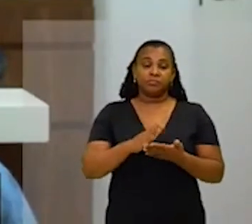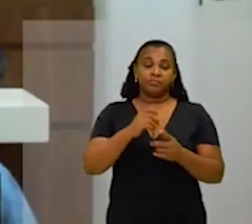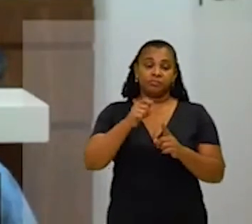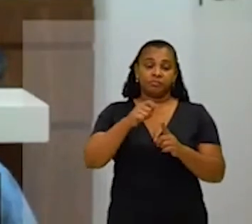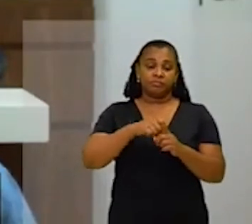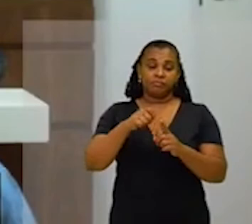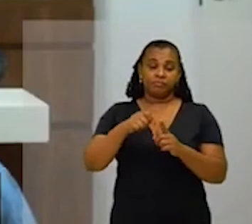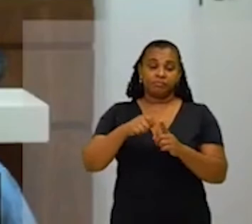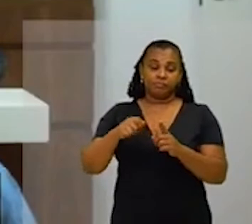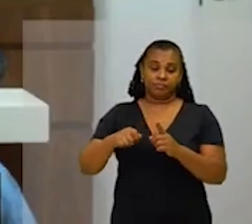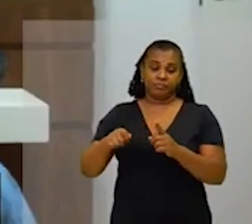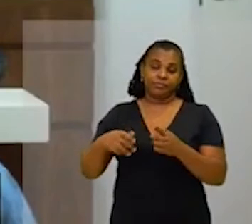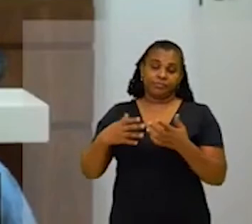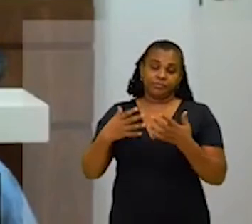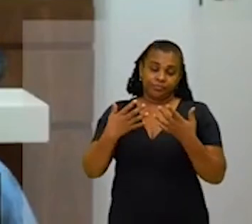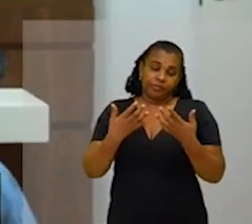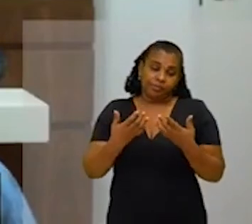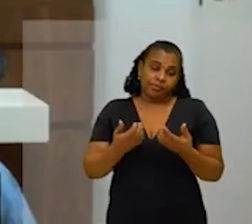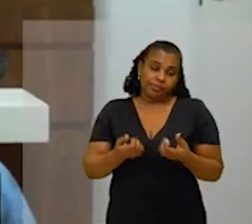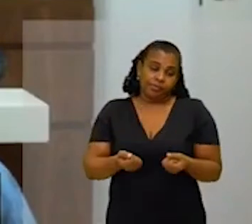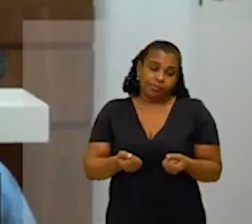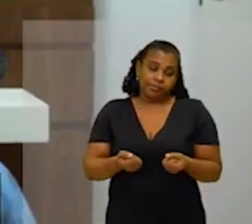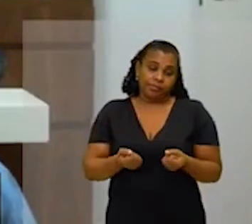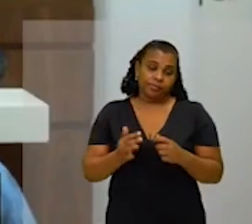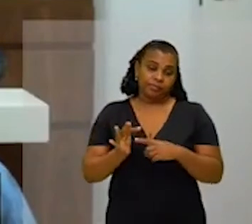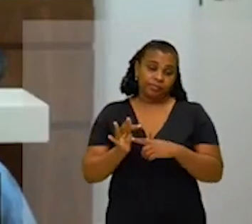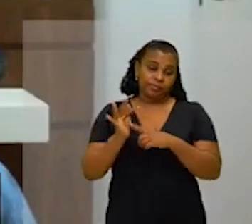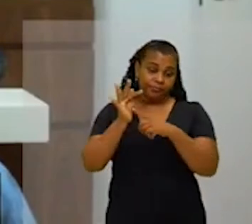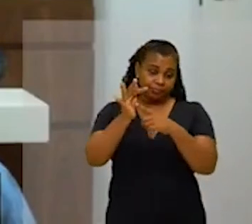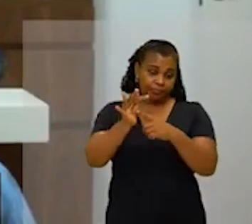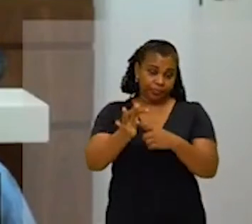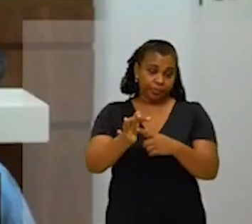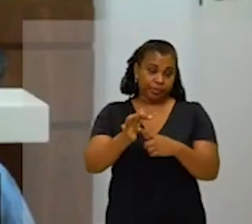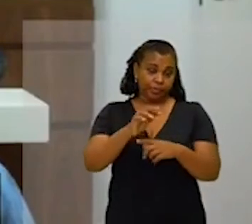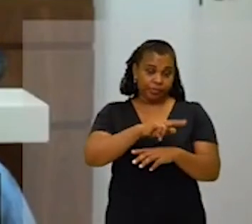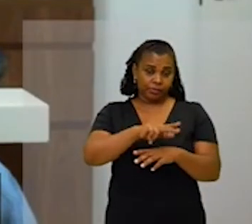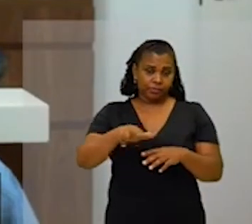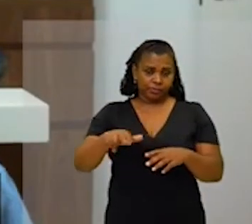existem de consequências provavelmente boas de medidas que me pareceram ruins